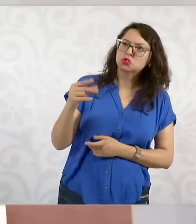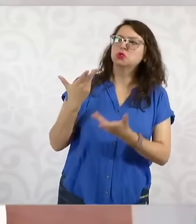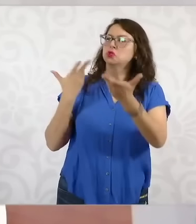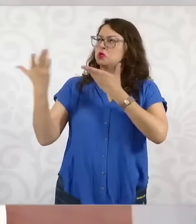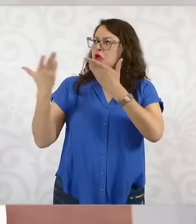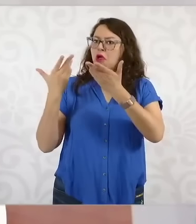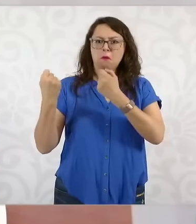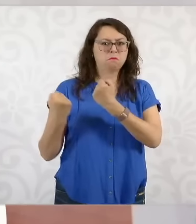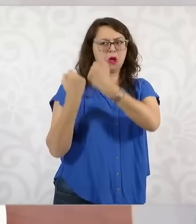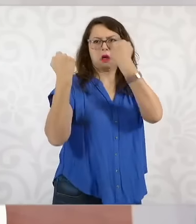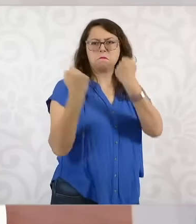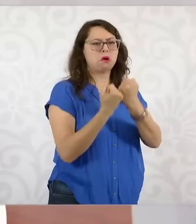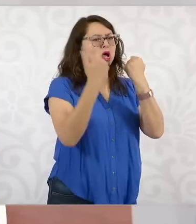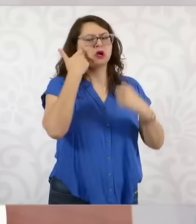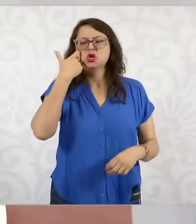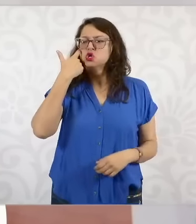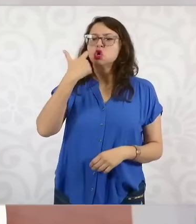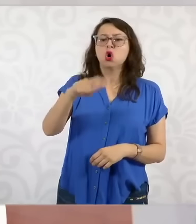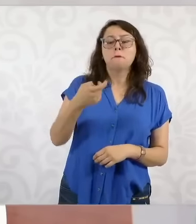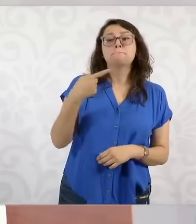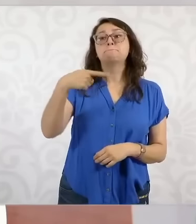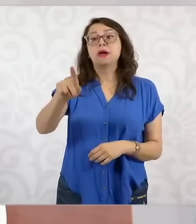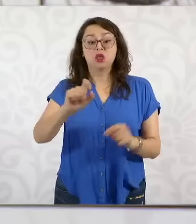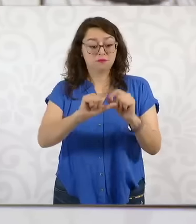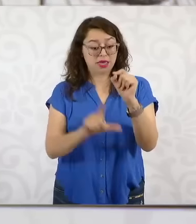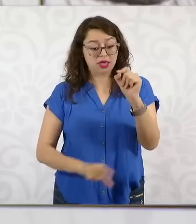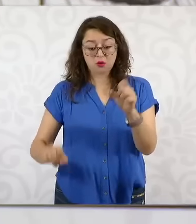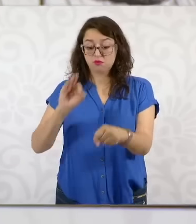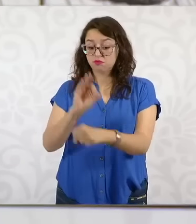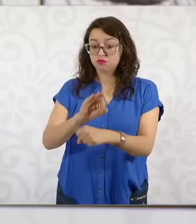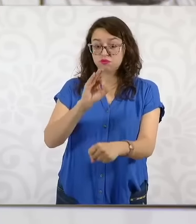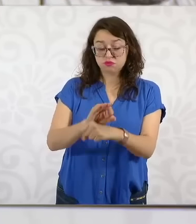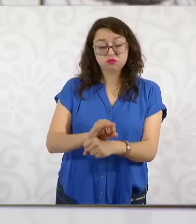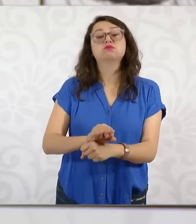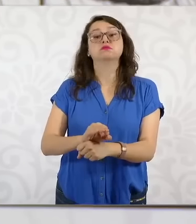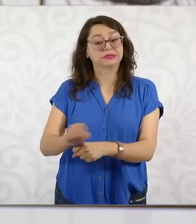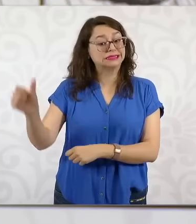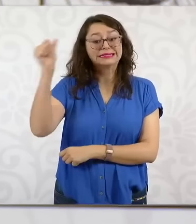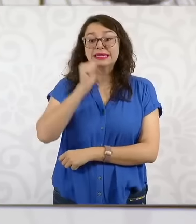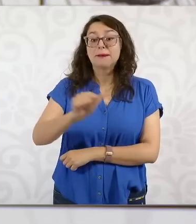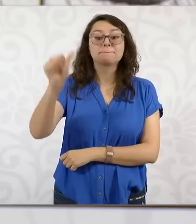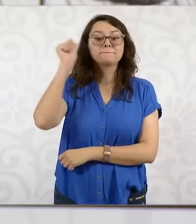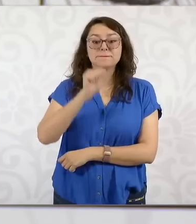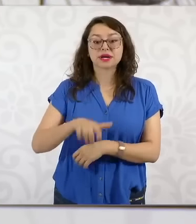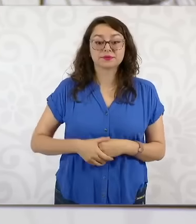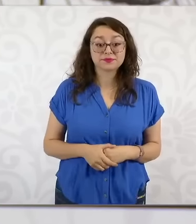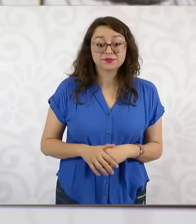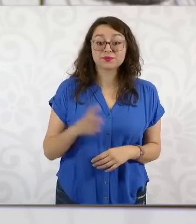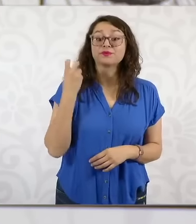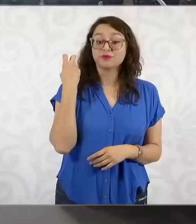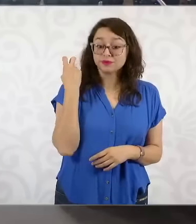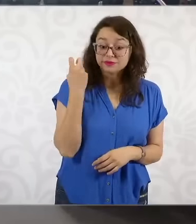con nadie, pero defendemos los intereses de México siempre. Eso es lo que está pasando en México